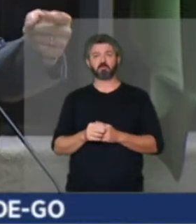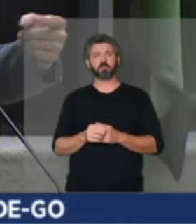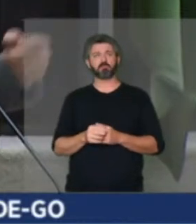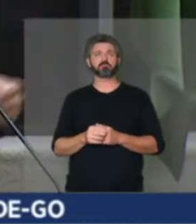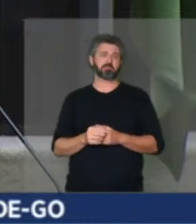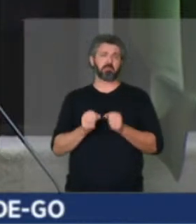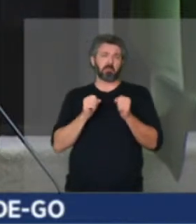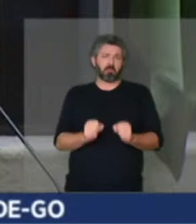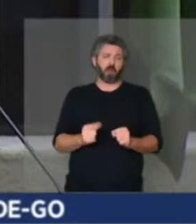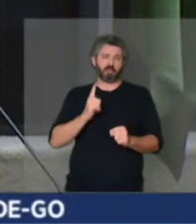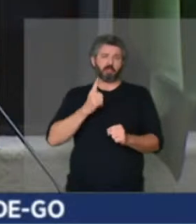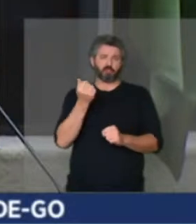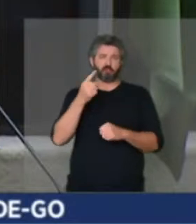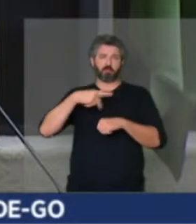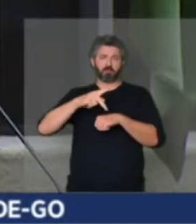NO EXTERIOR, AGORA, CONTA EM